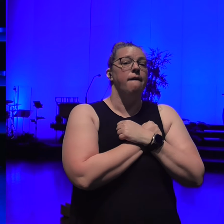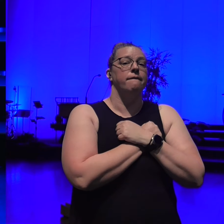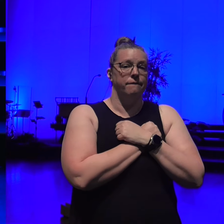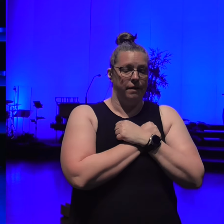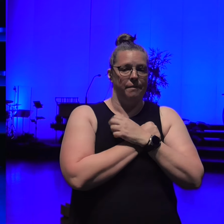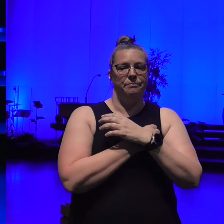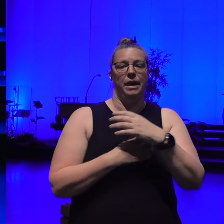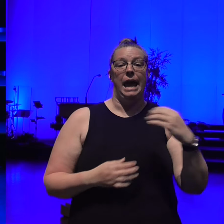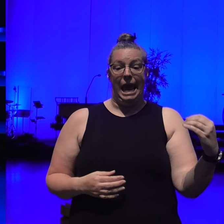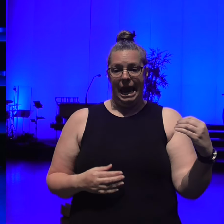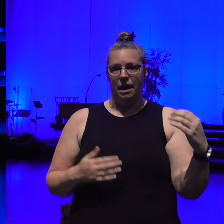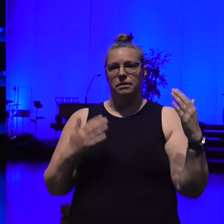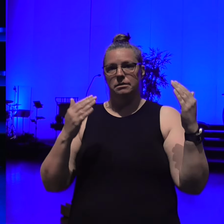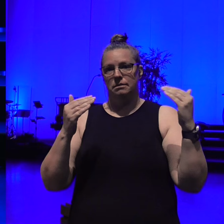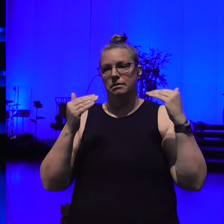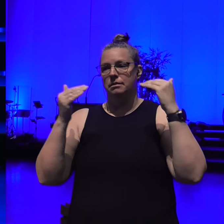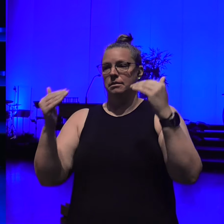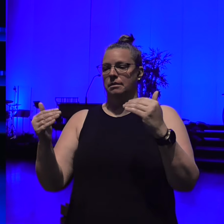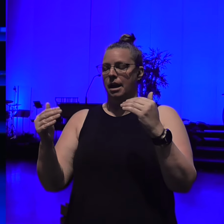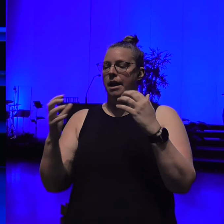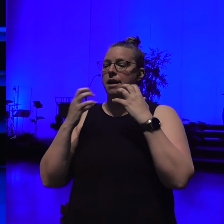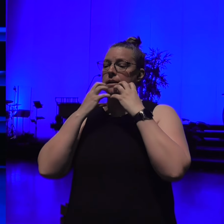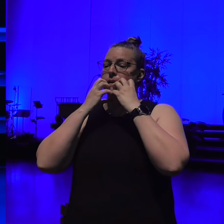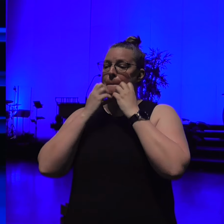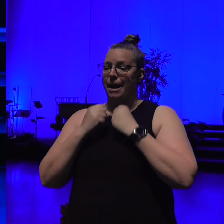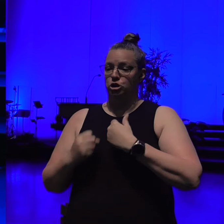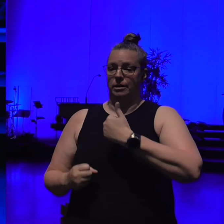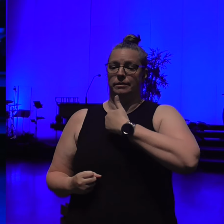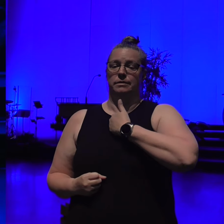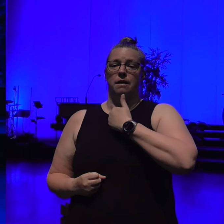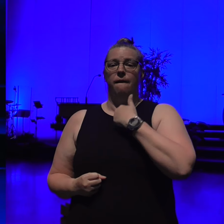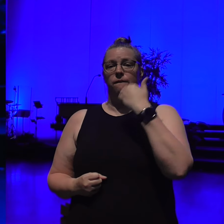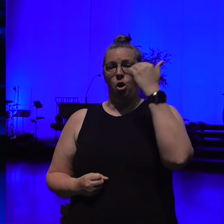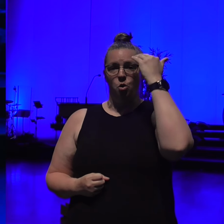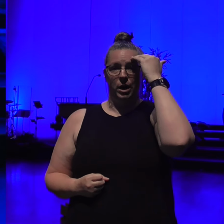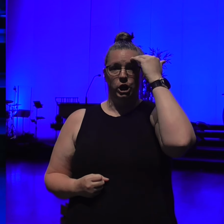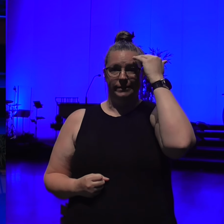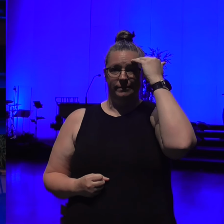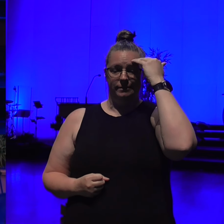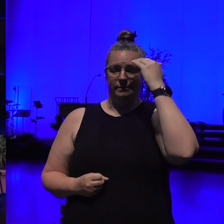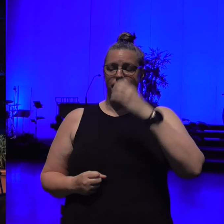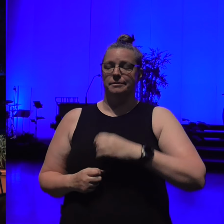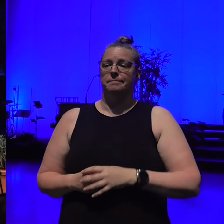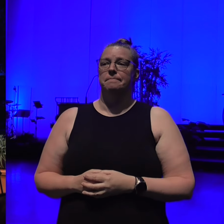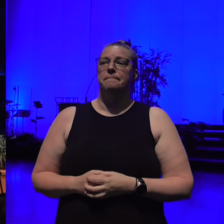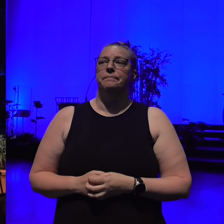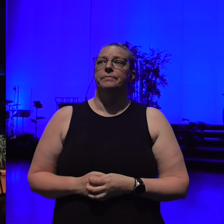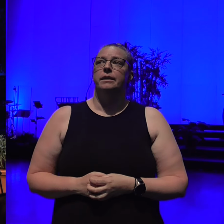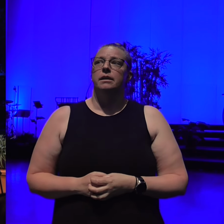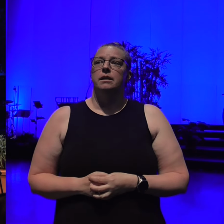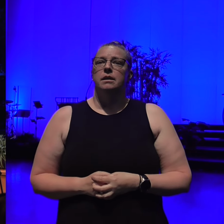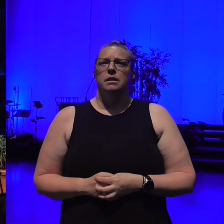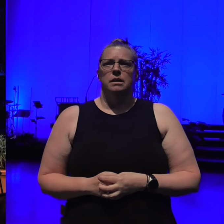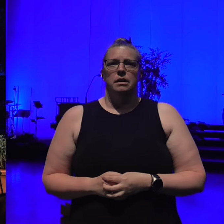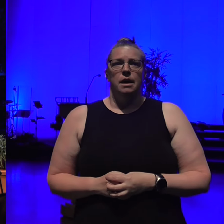una autoconciencia compasiva La vulnerabilidad consciente tiene que ver con